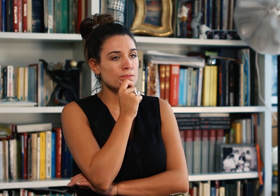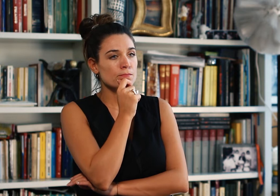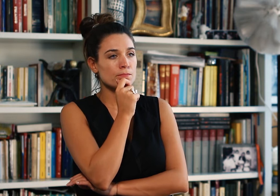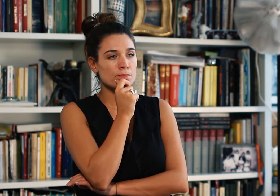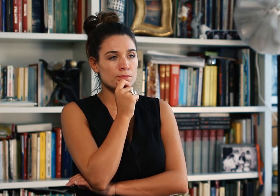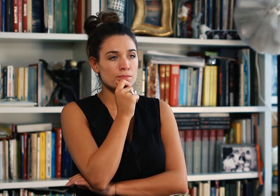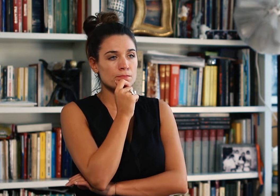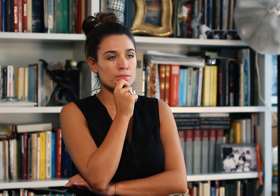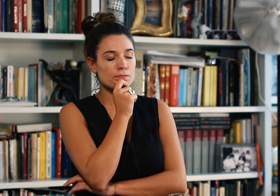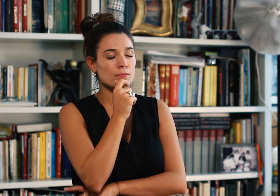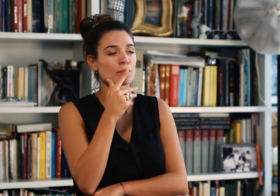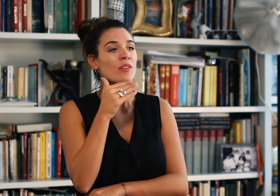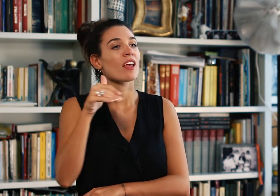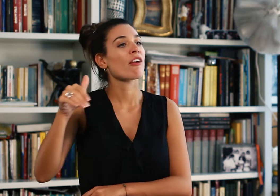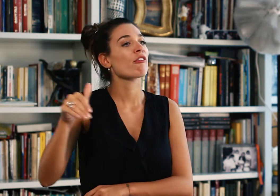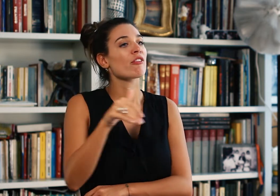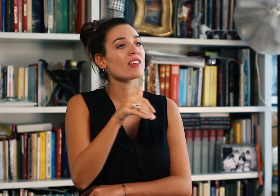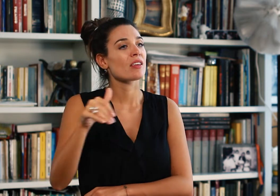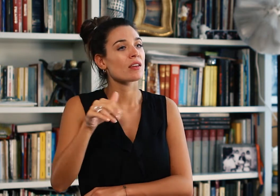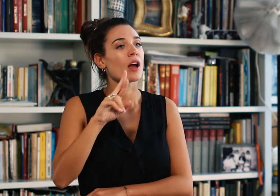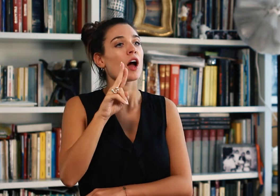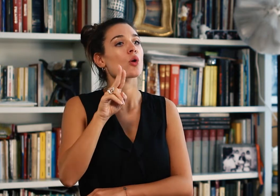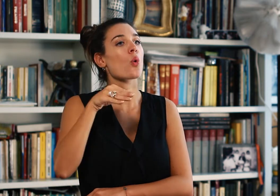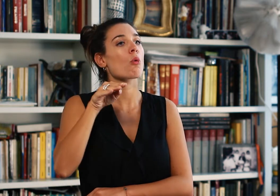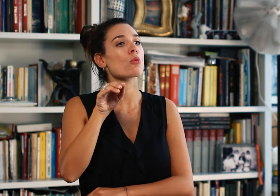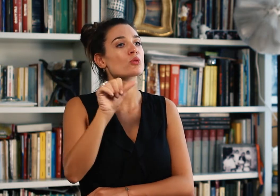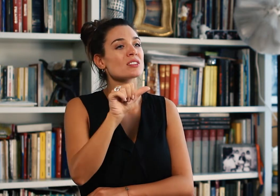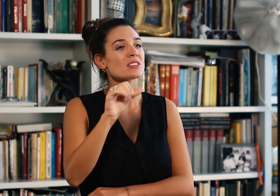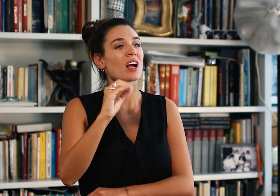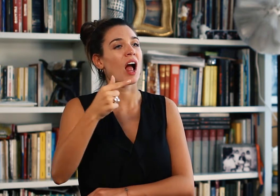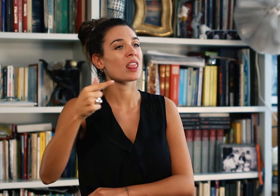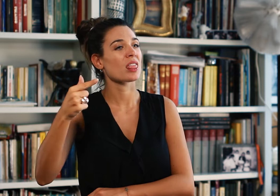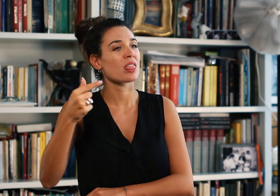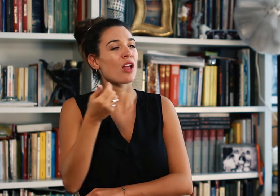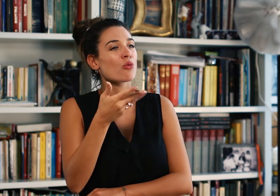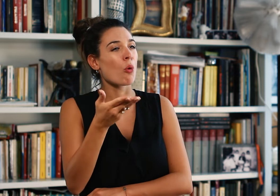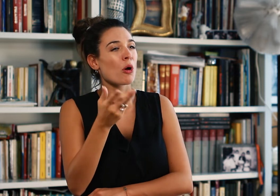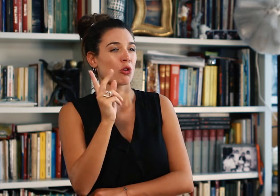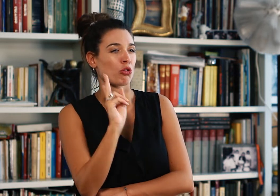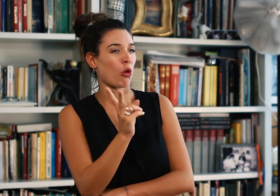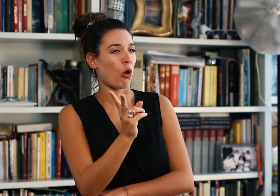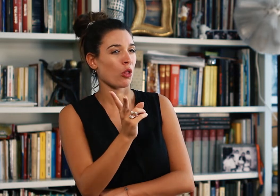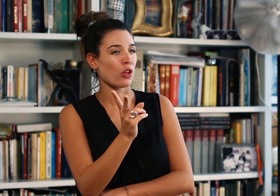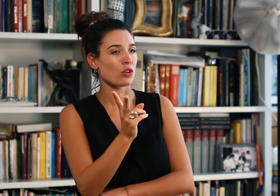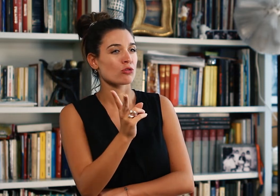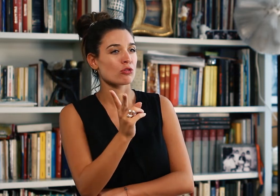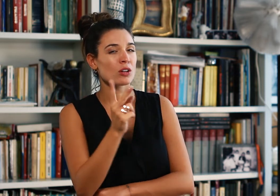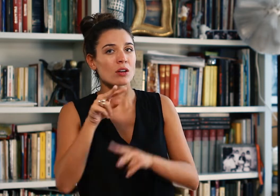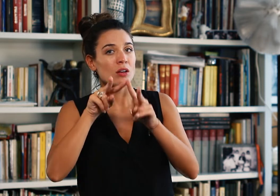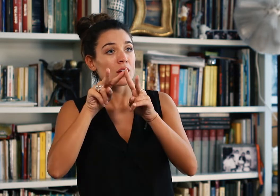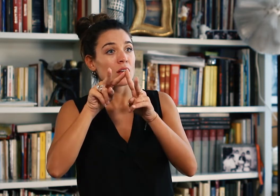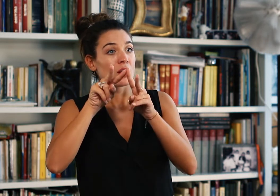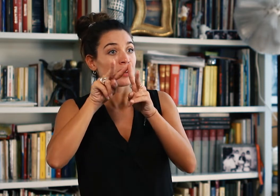In Ru Muscat al 12 trovò l'atelier di un sarto,